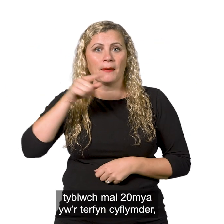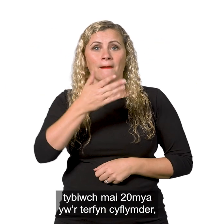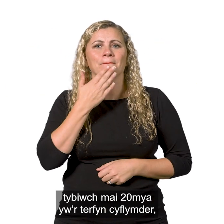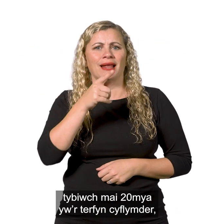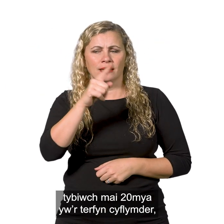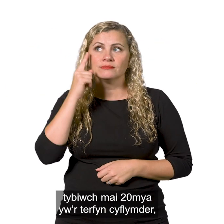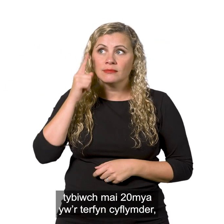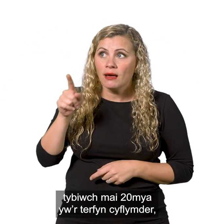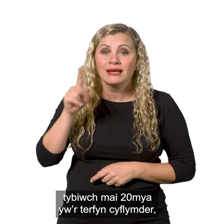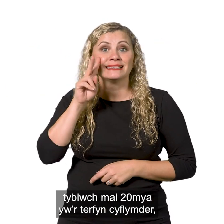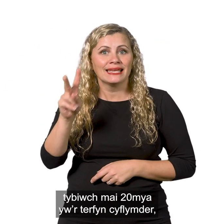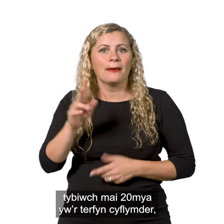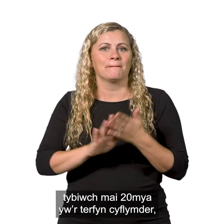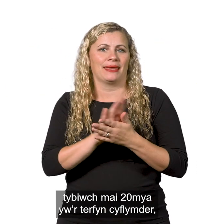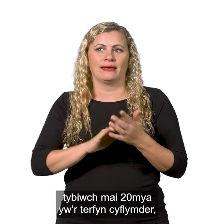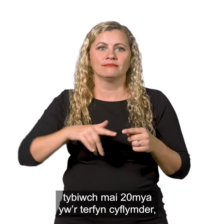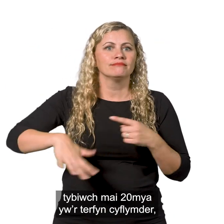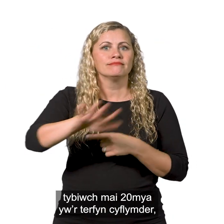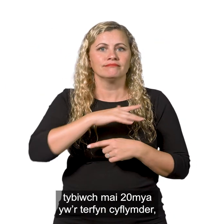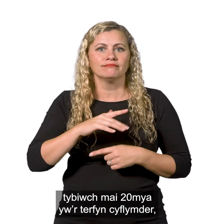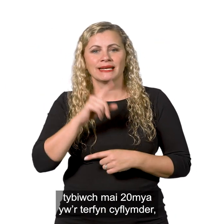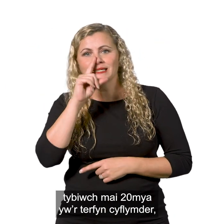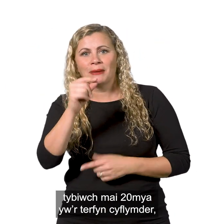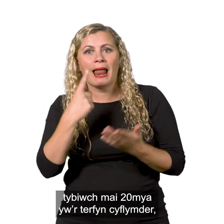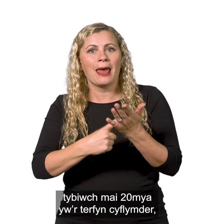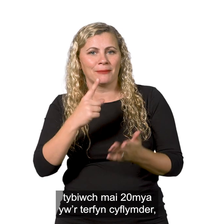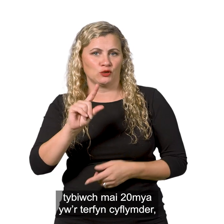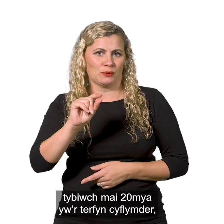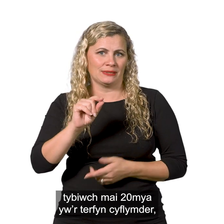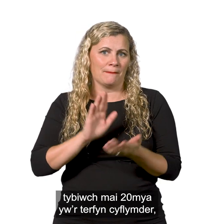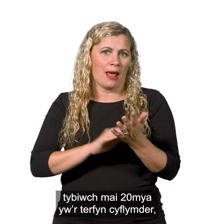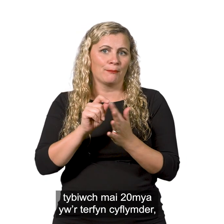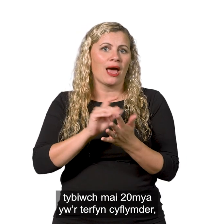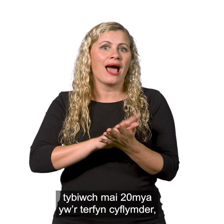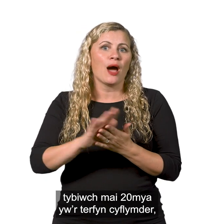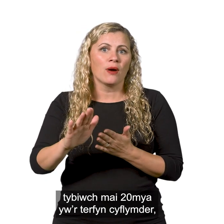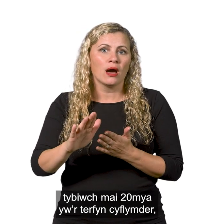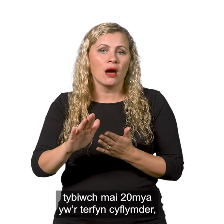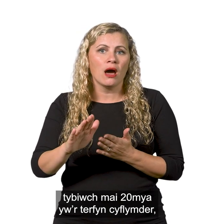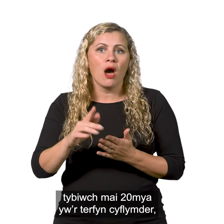tybiwch mai 20mya yw’r terfyn cyflymder,